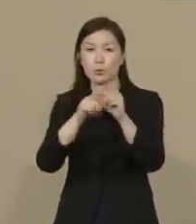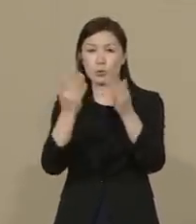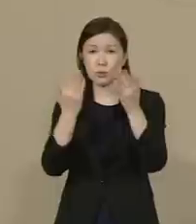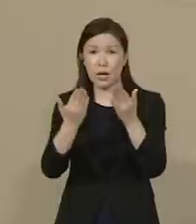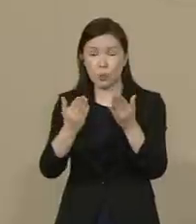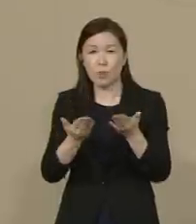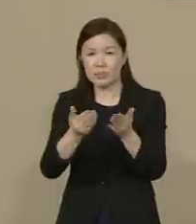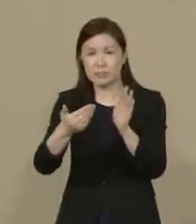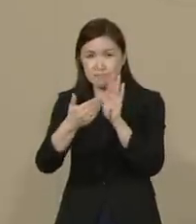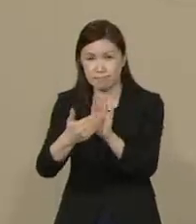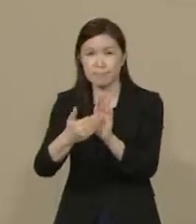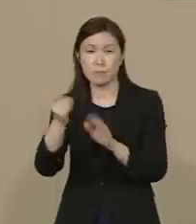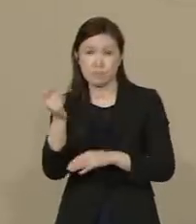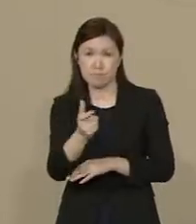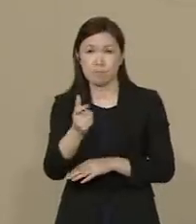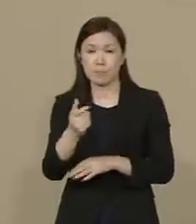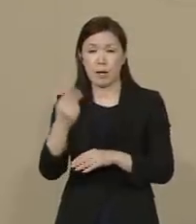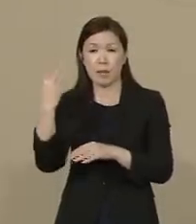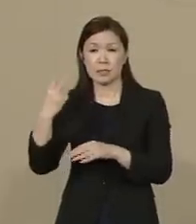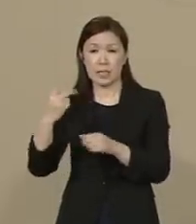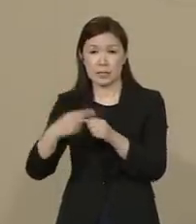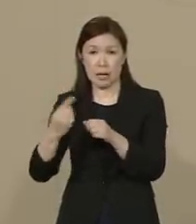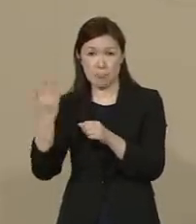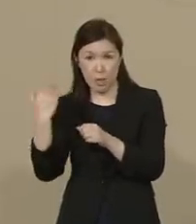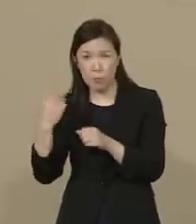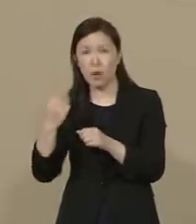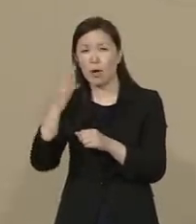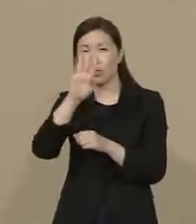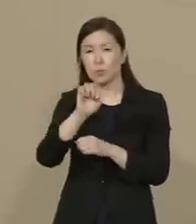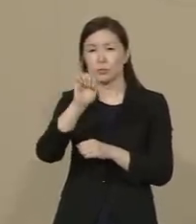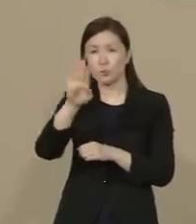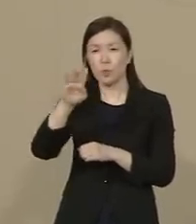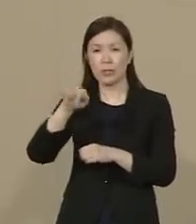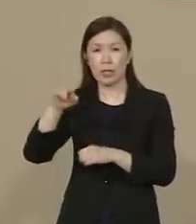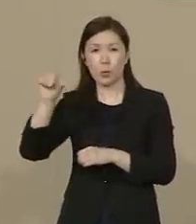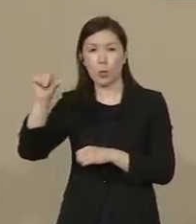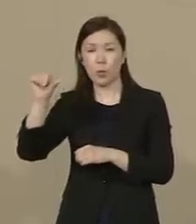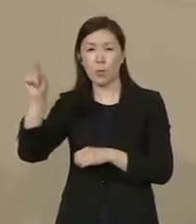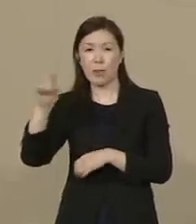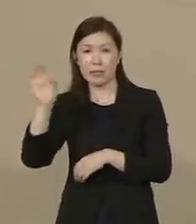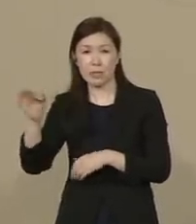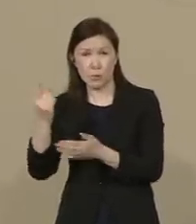2002年度には 44.5％しかなかった耐震化率を